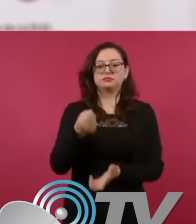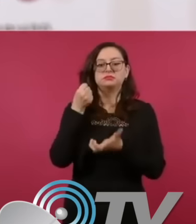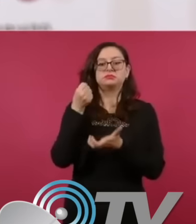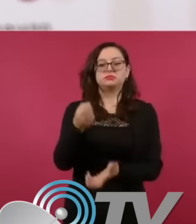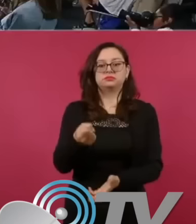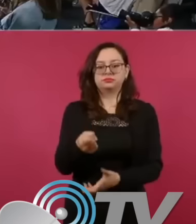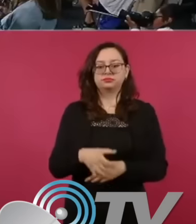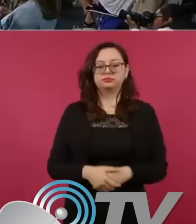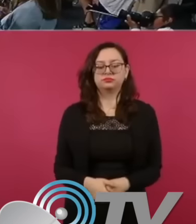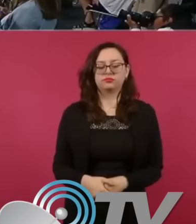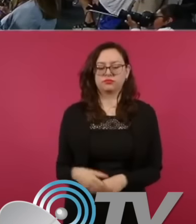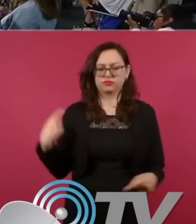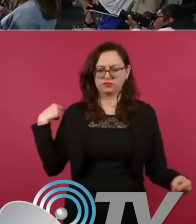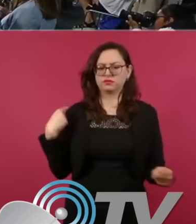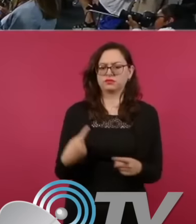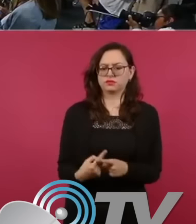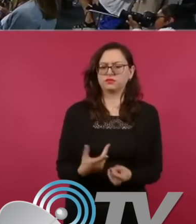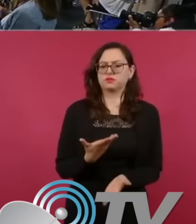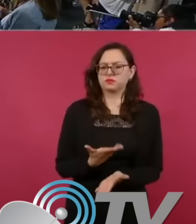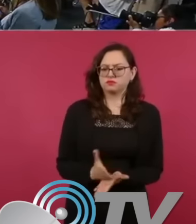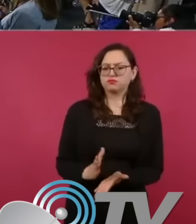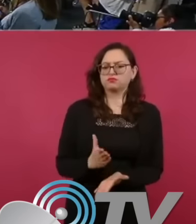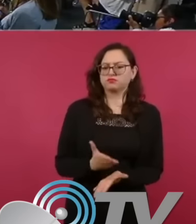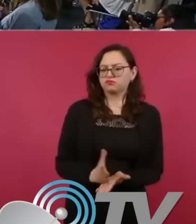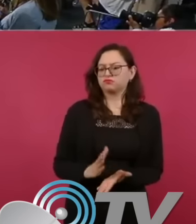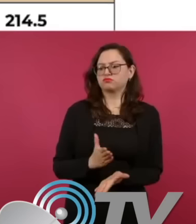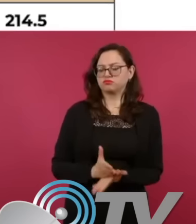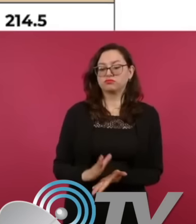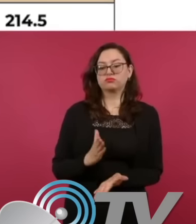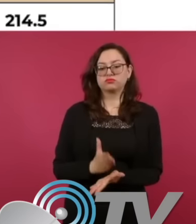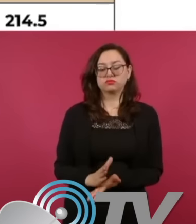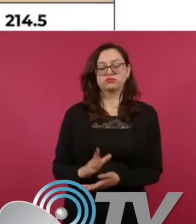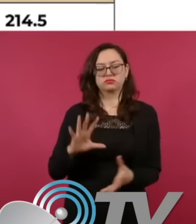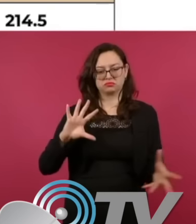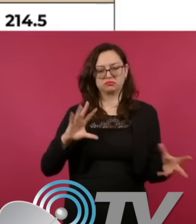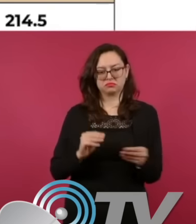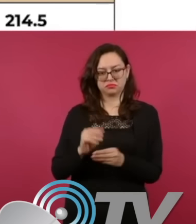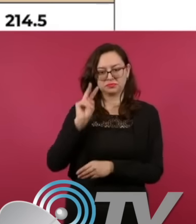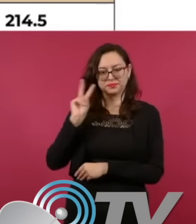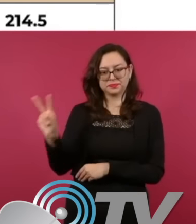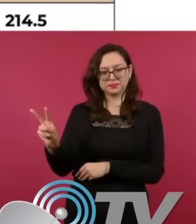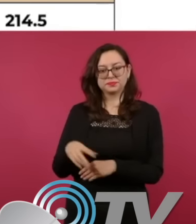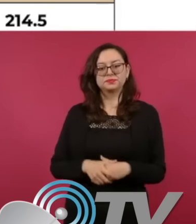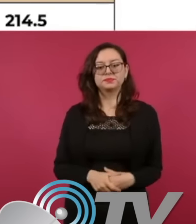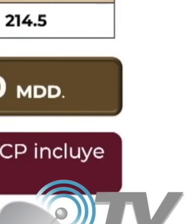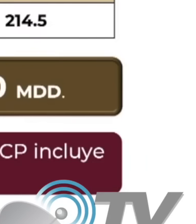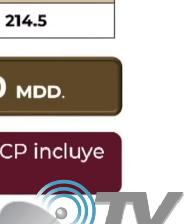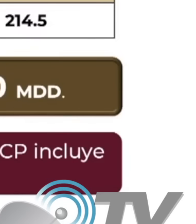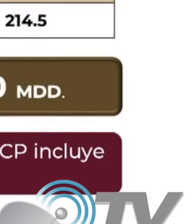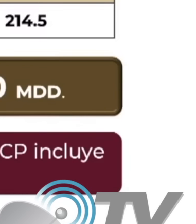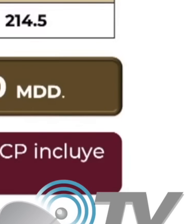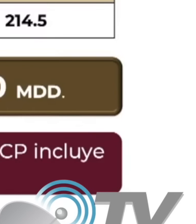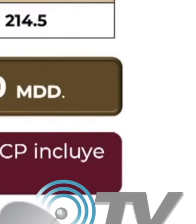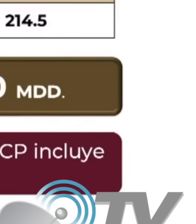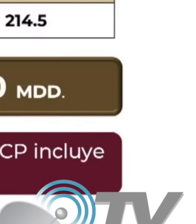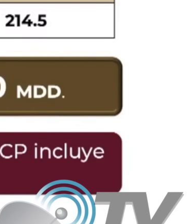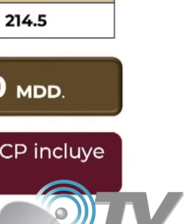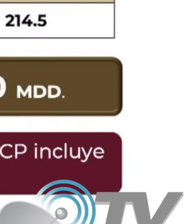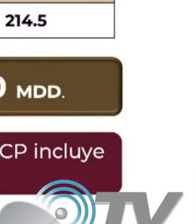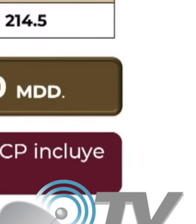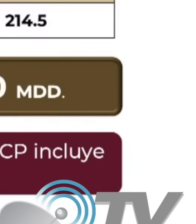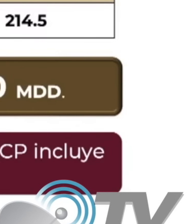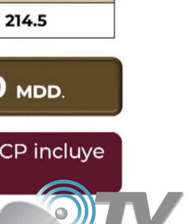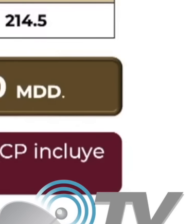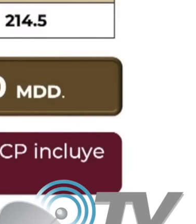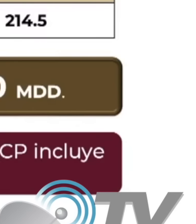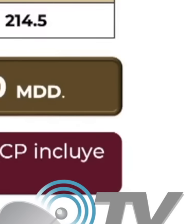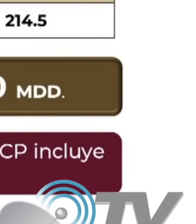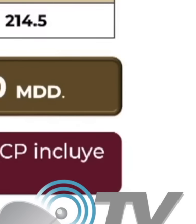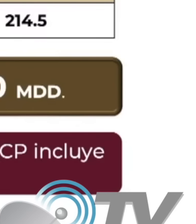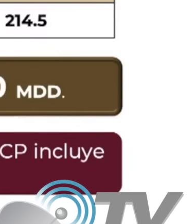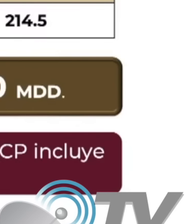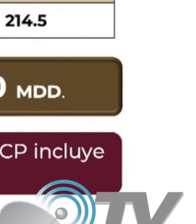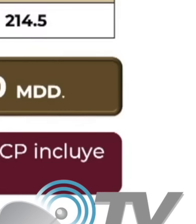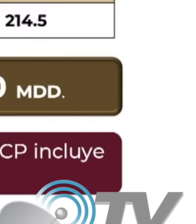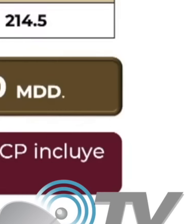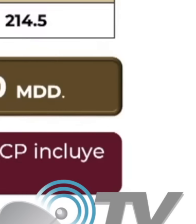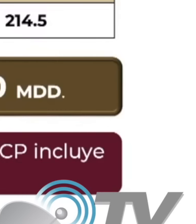pagos hasta mayo iban 39 millones de dólares se pagaron 8 punto dos en este mes que se deducir de